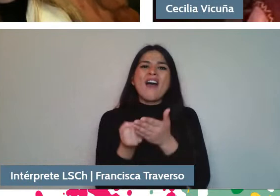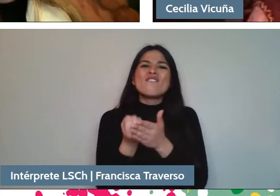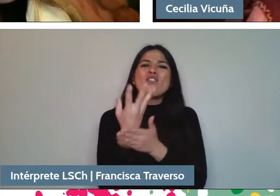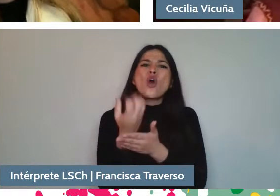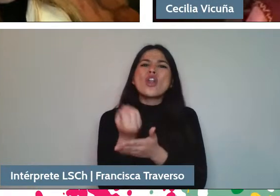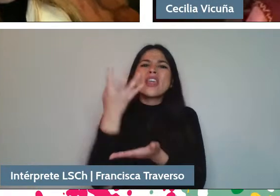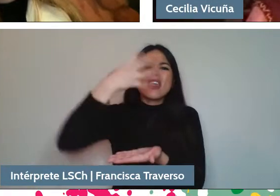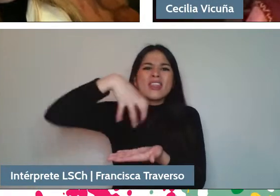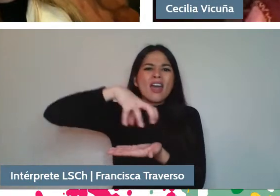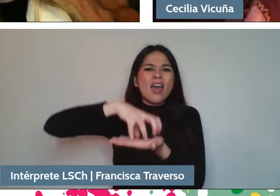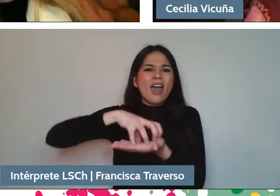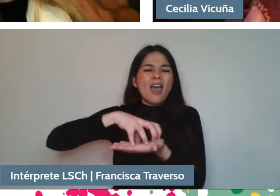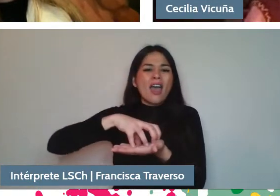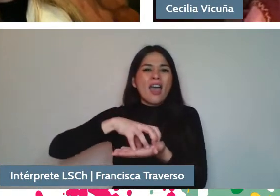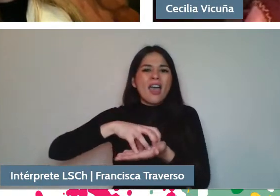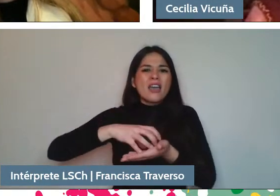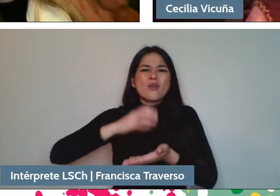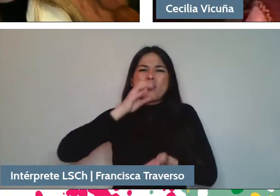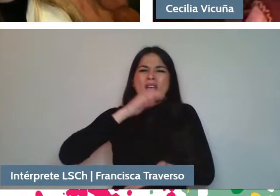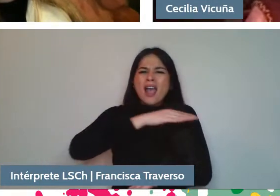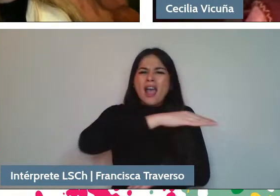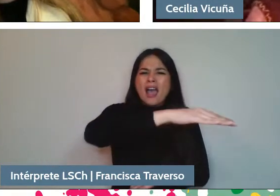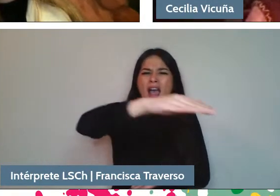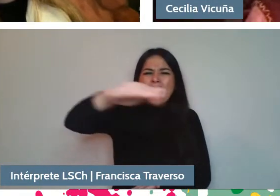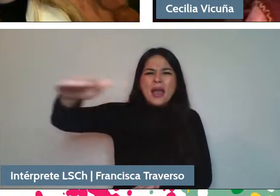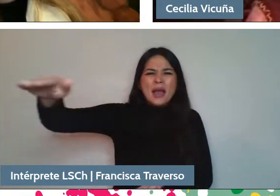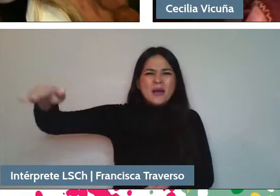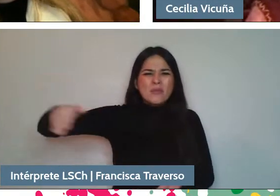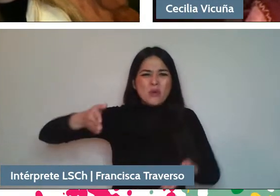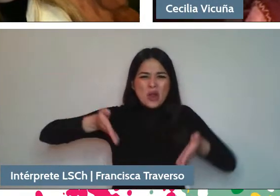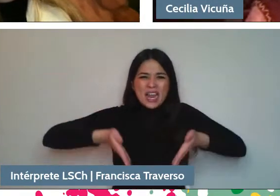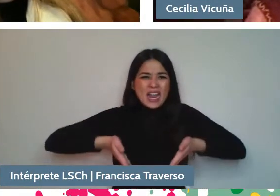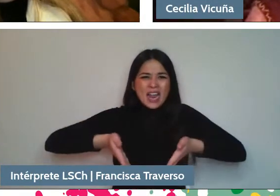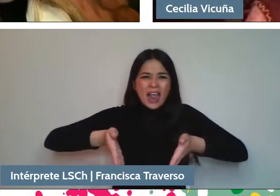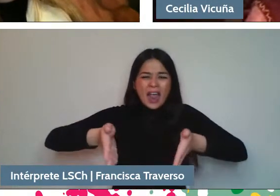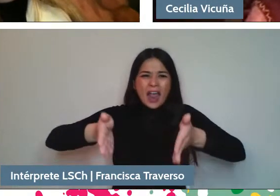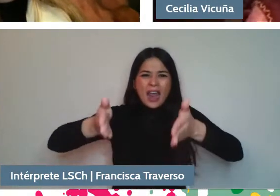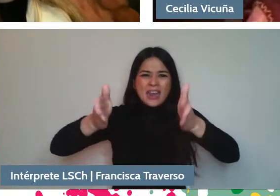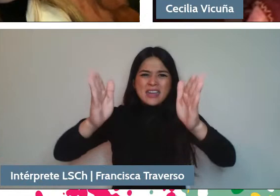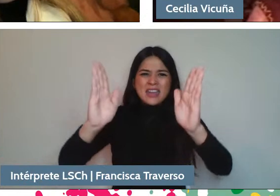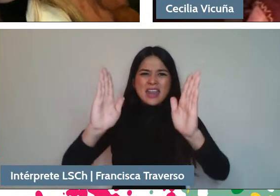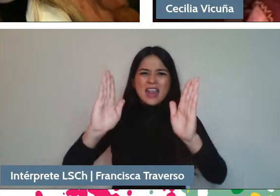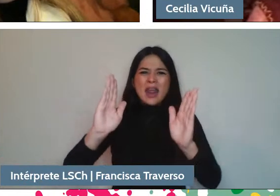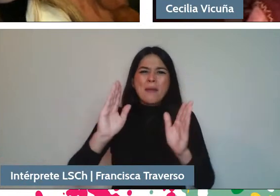Las calles, en realidad, no estaban completamente trazadas como calles, eran más bien como caminitos rurales.